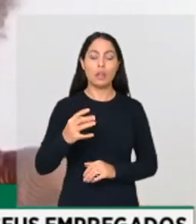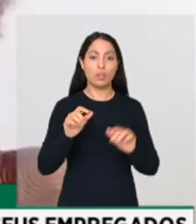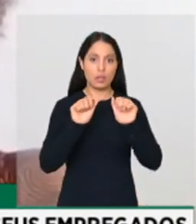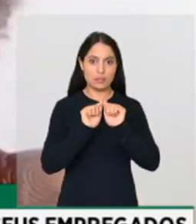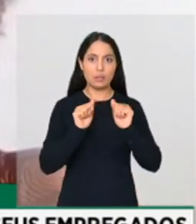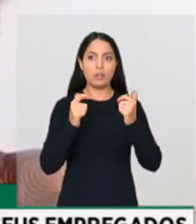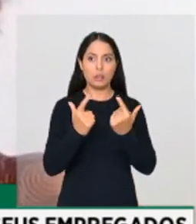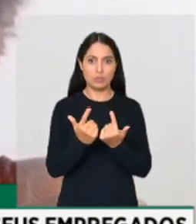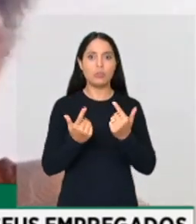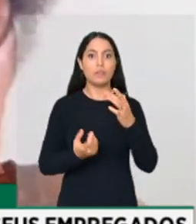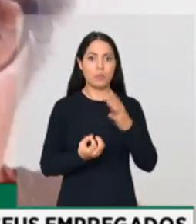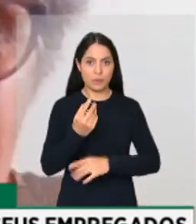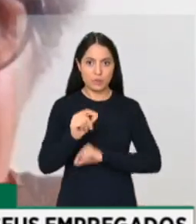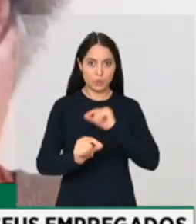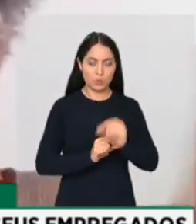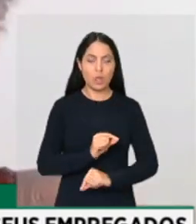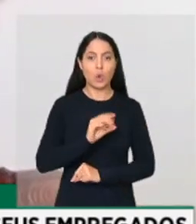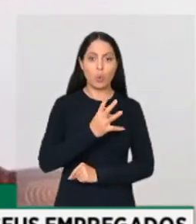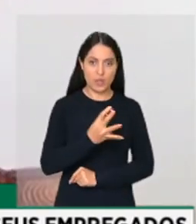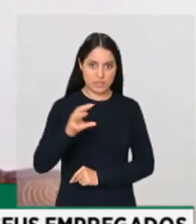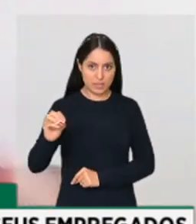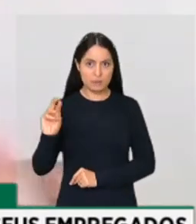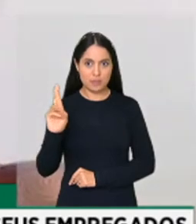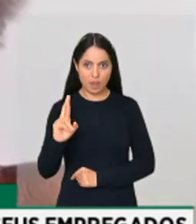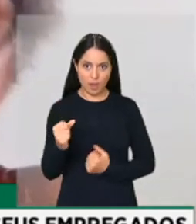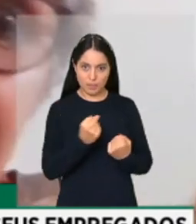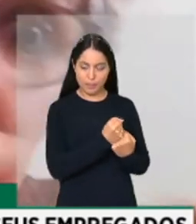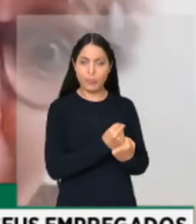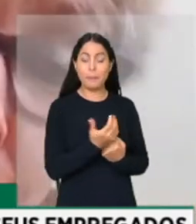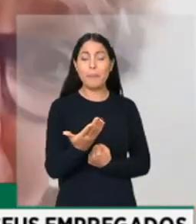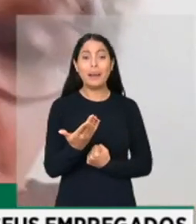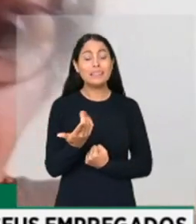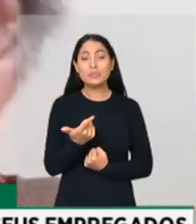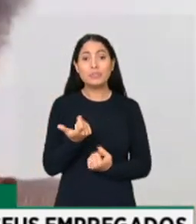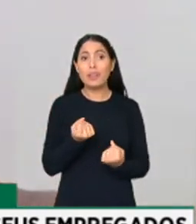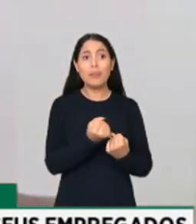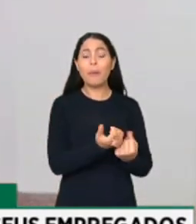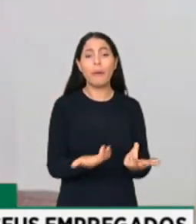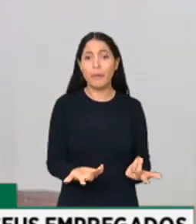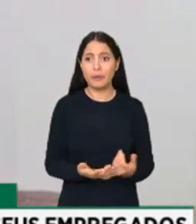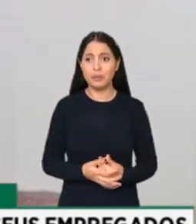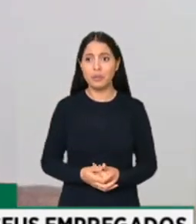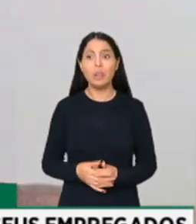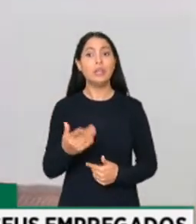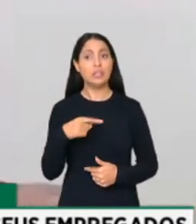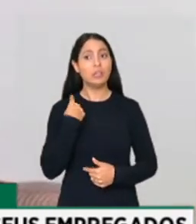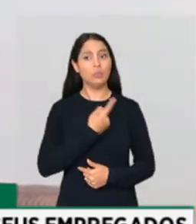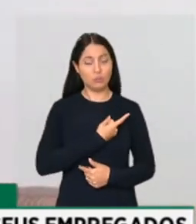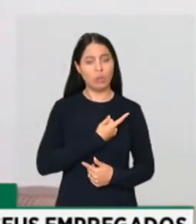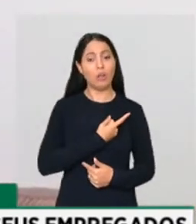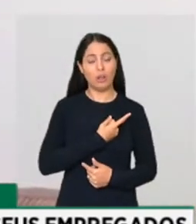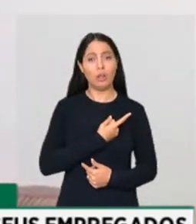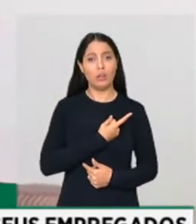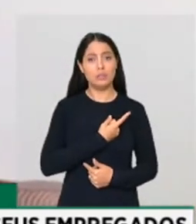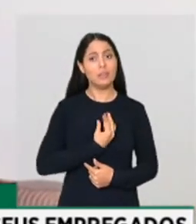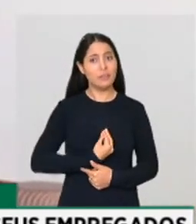DISTRIT AL DE 400 REAIS E É PRECISO NEGOCIAR A CONDIÇÃO DE INCLUIR EM PROGRAMAS HABITACIONAIS, FORMAS DE